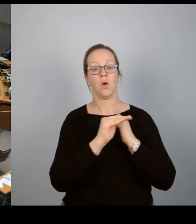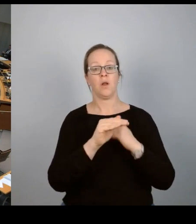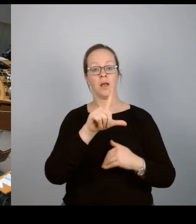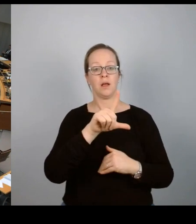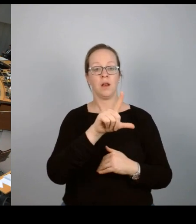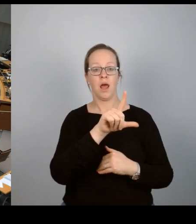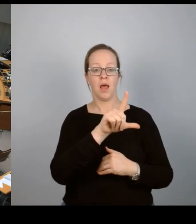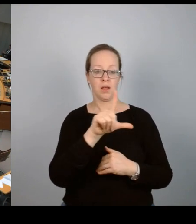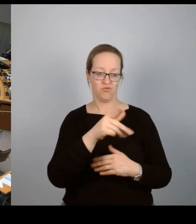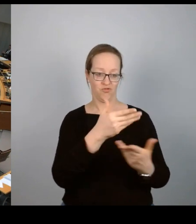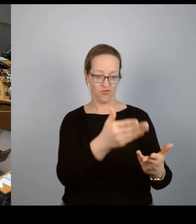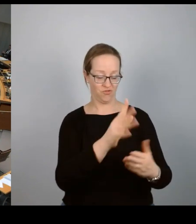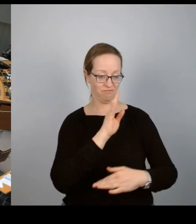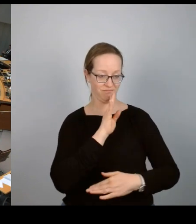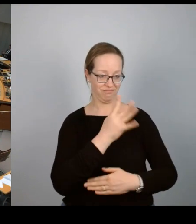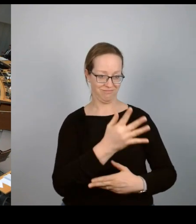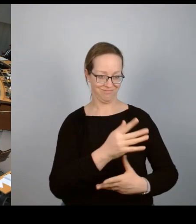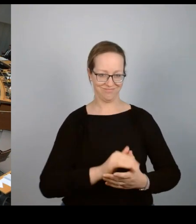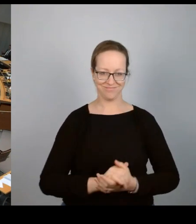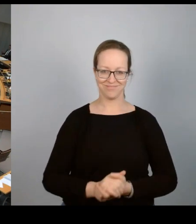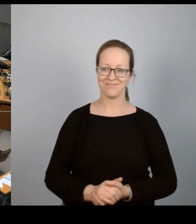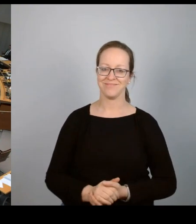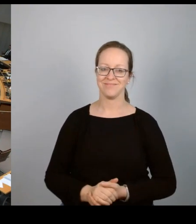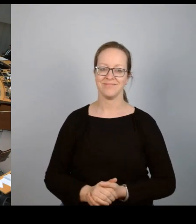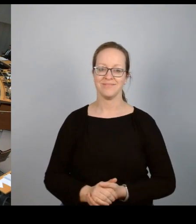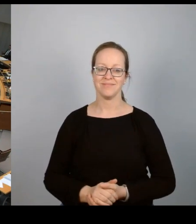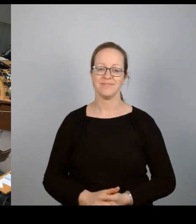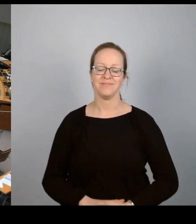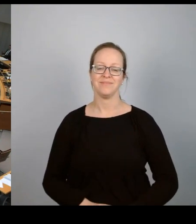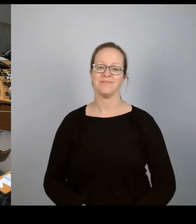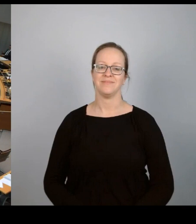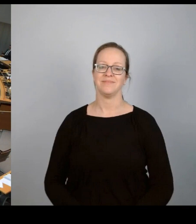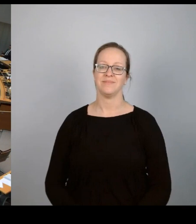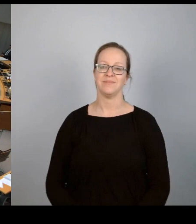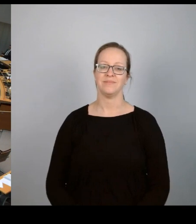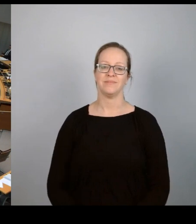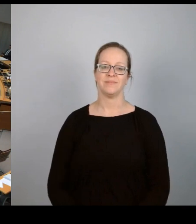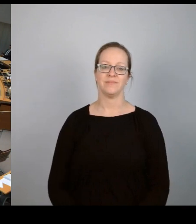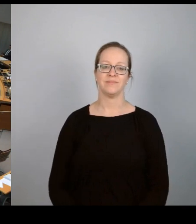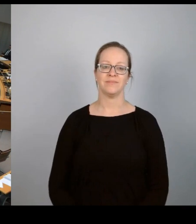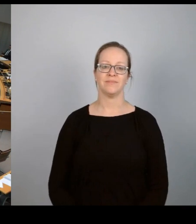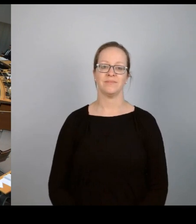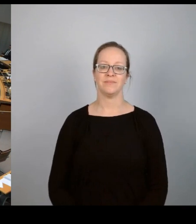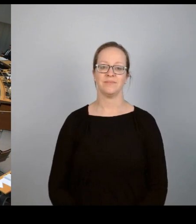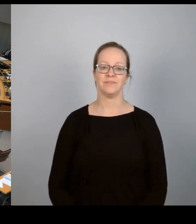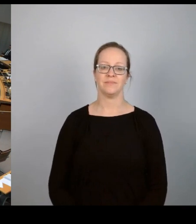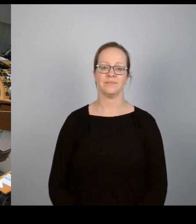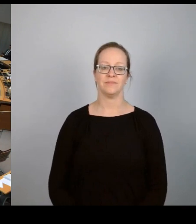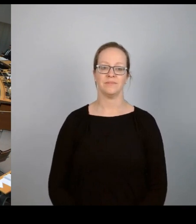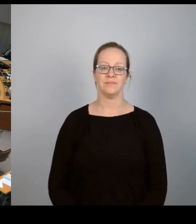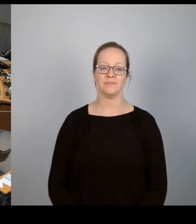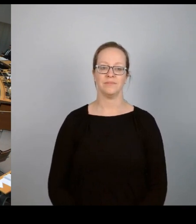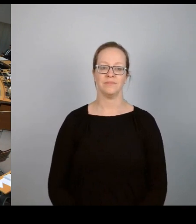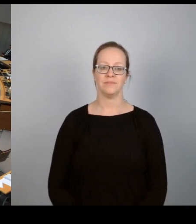(Rednerwechsel) Frau Präsidentin, meine Damen und Herren! Auf den ersten Blick fragt man sich, was soll dieser Antrag? Er beschäftigt sich mit Binsen,